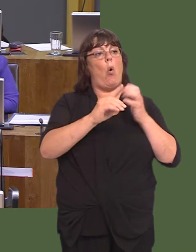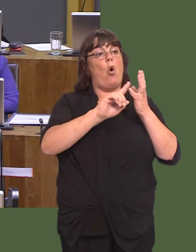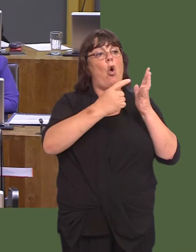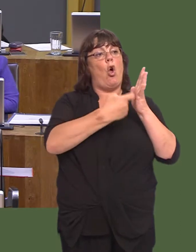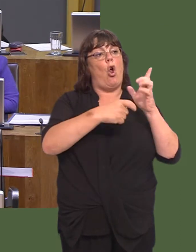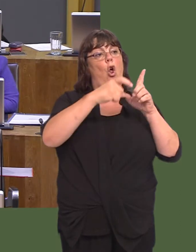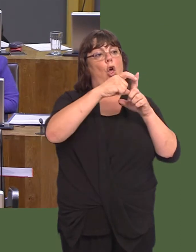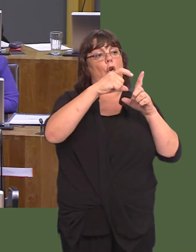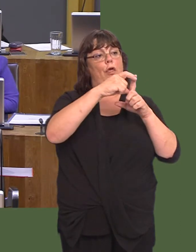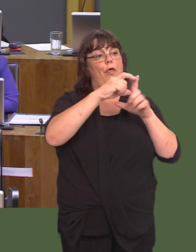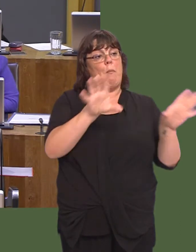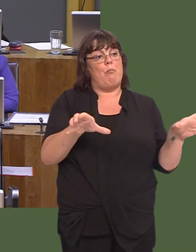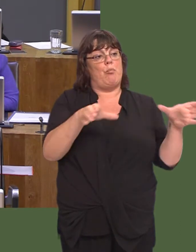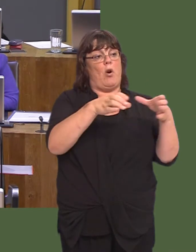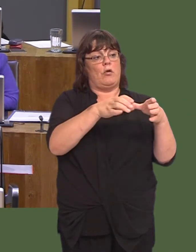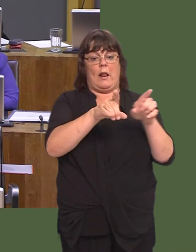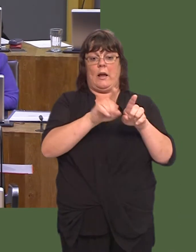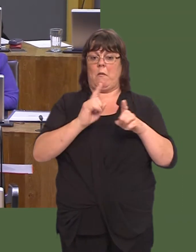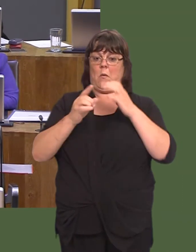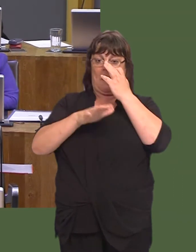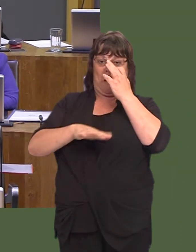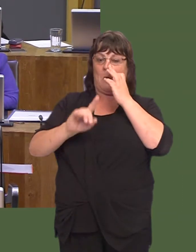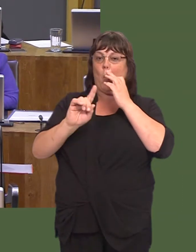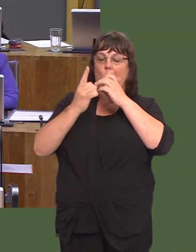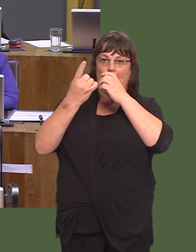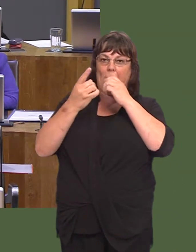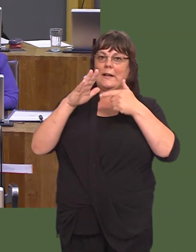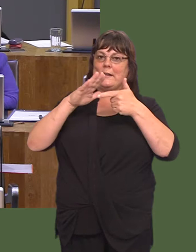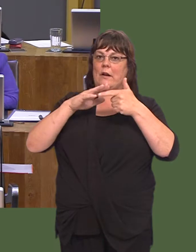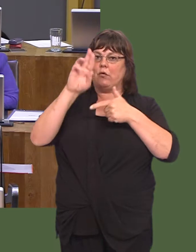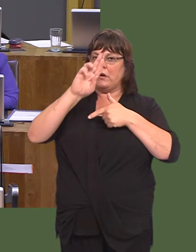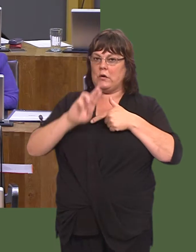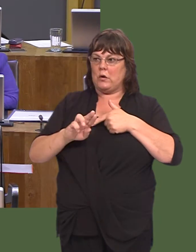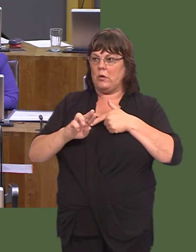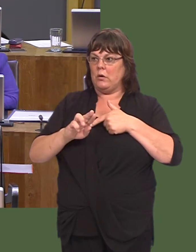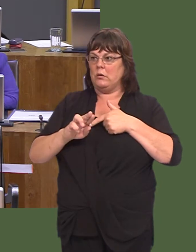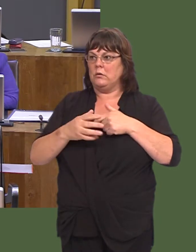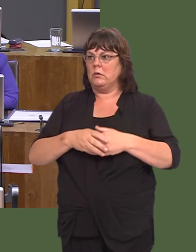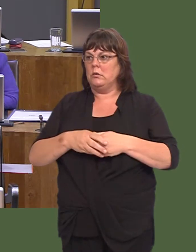Nid ywín ganolog iawn iír sir, ond mae pob plentyn yn y sir yn mynd yno, hyd yn oed y